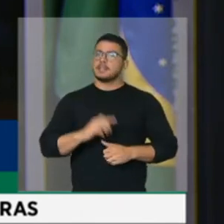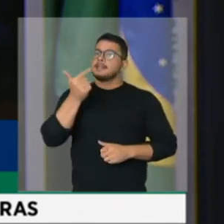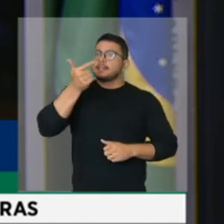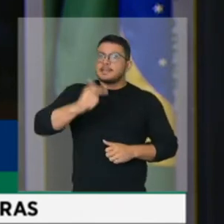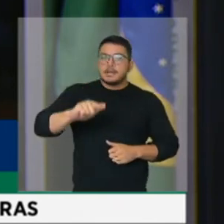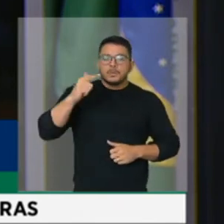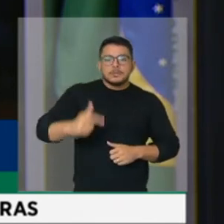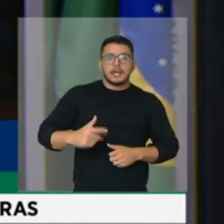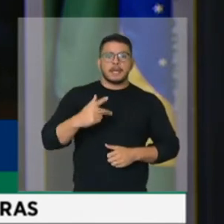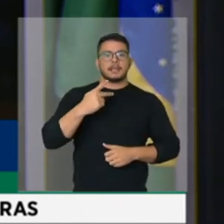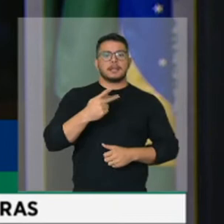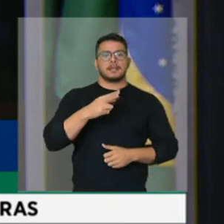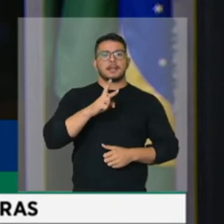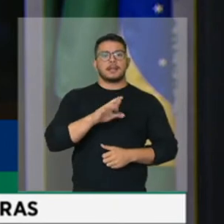RETOMADA ECONÔMICA PÓ S-PANDEMIA. ENTÃO NÓS